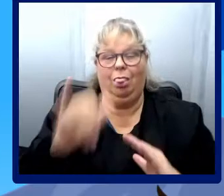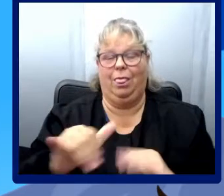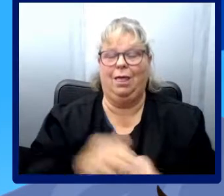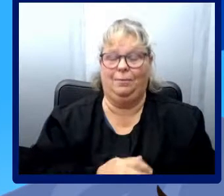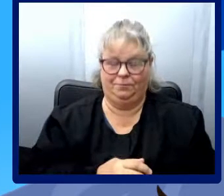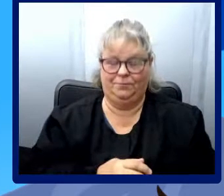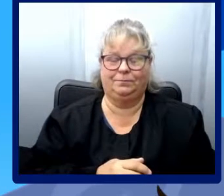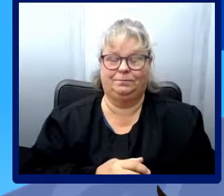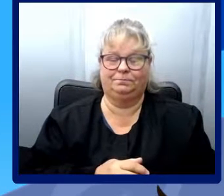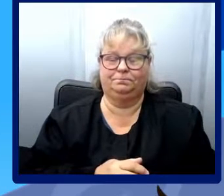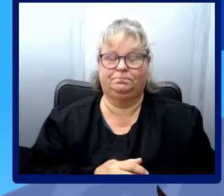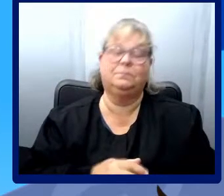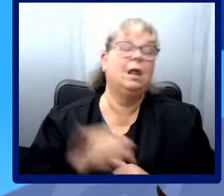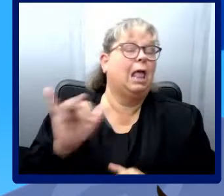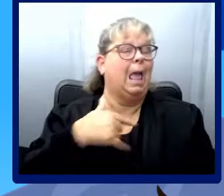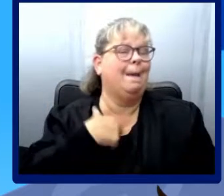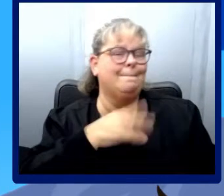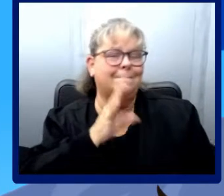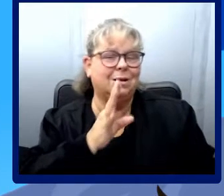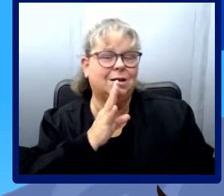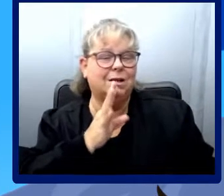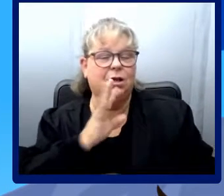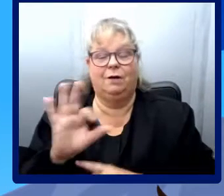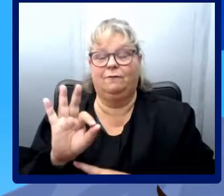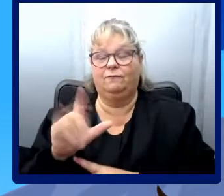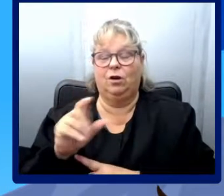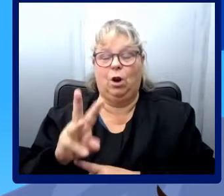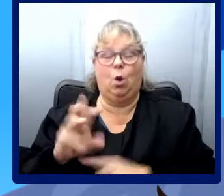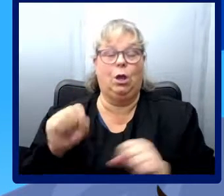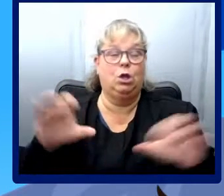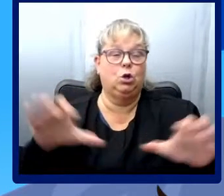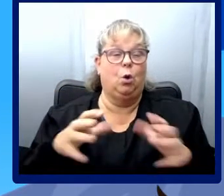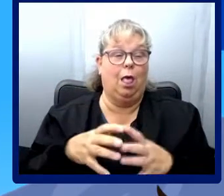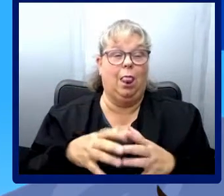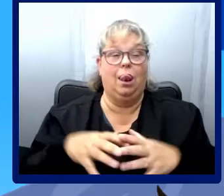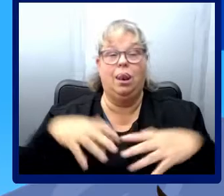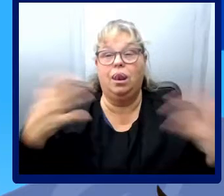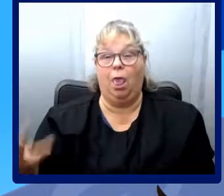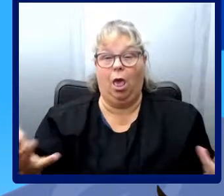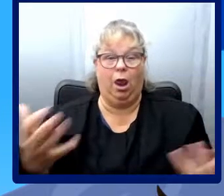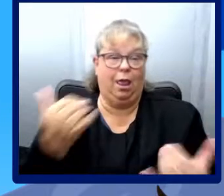Como he dicho, los flujos pueden incluir muchos elementos. Pueden tener decisiones dinámicas,